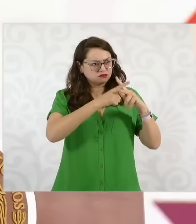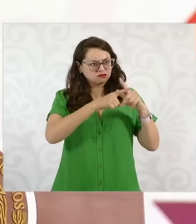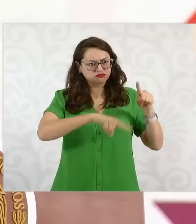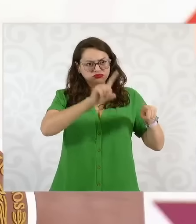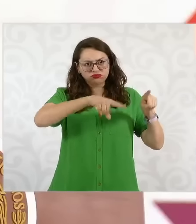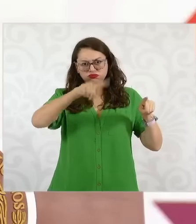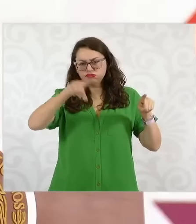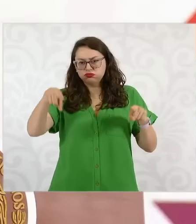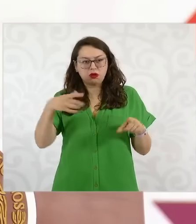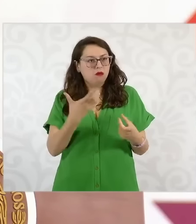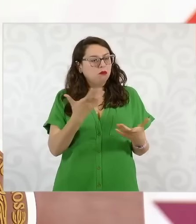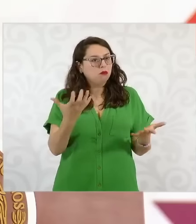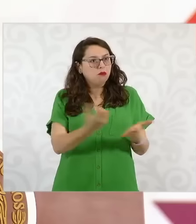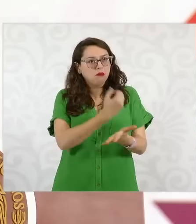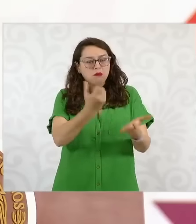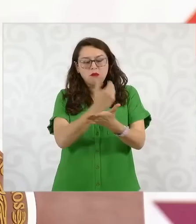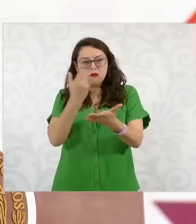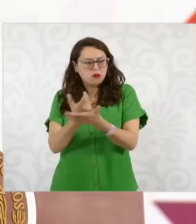es primero ser muy responsable